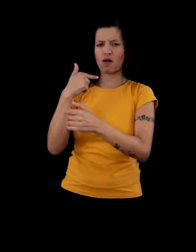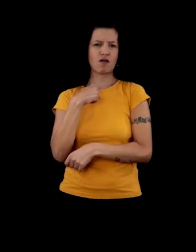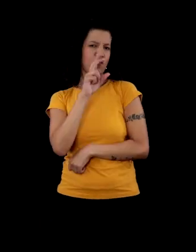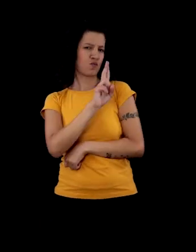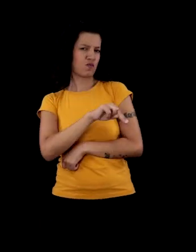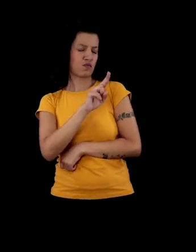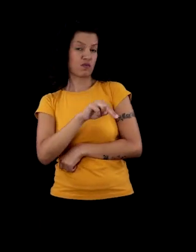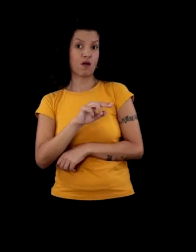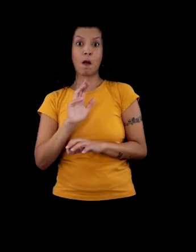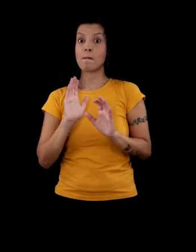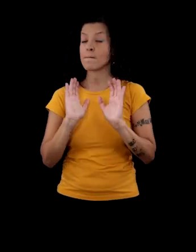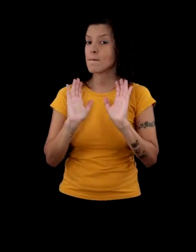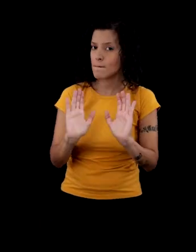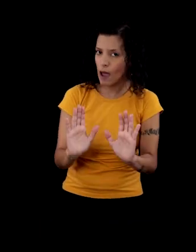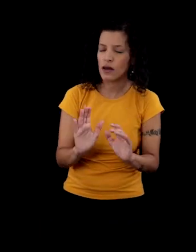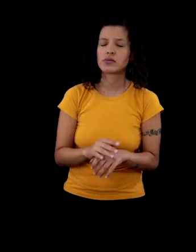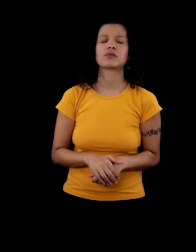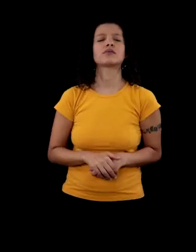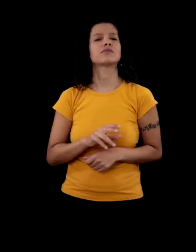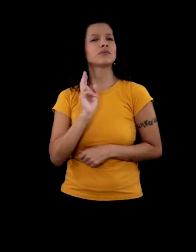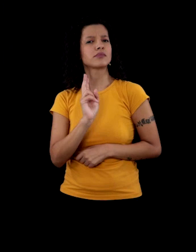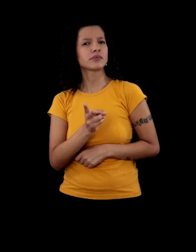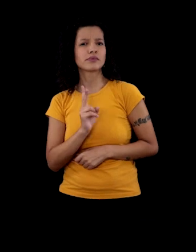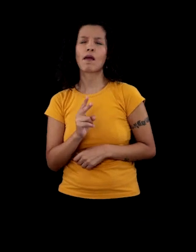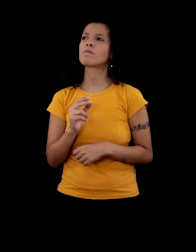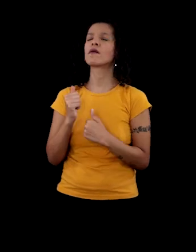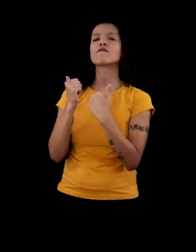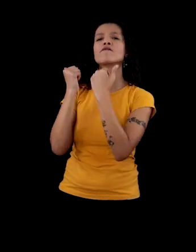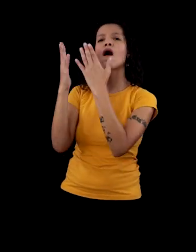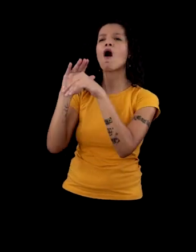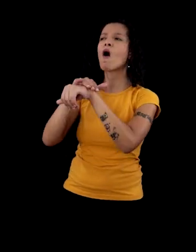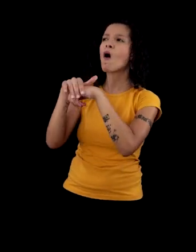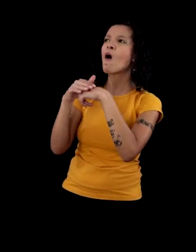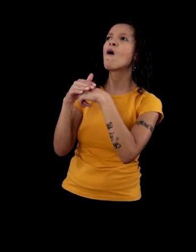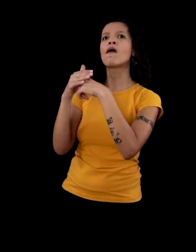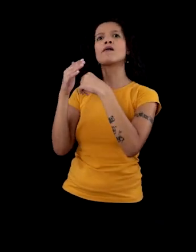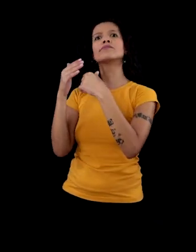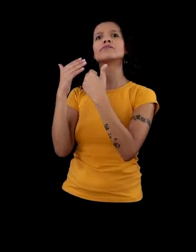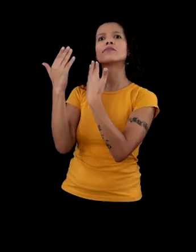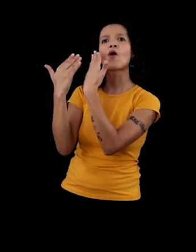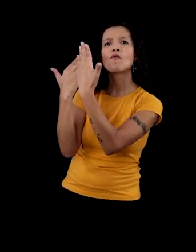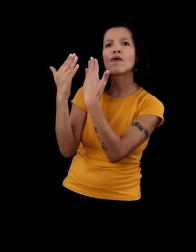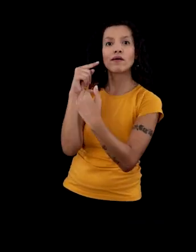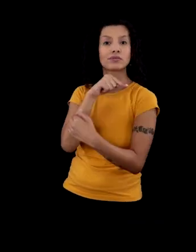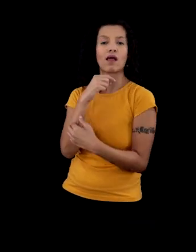mas todas as vezes que a gente falava com eles, enquanto ela estava viajando,